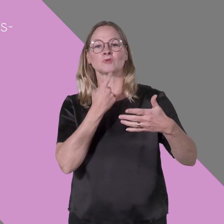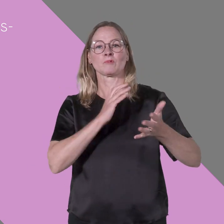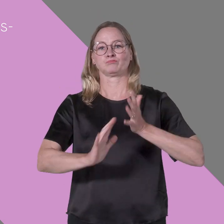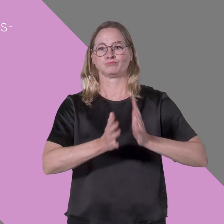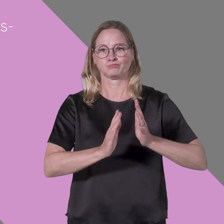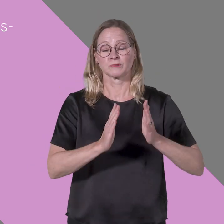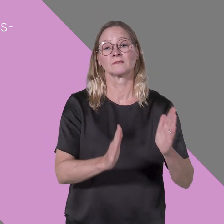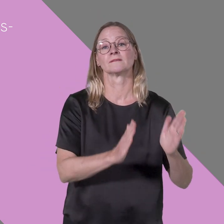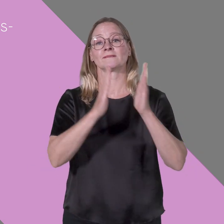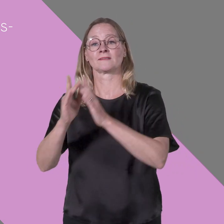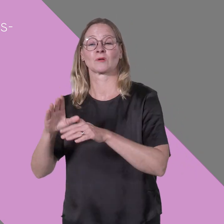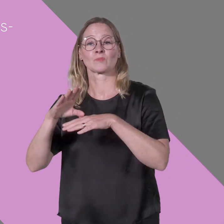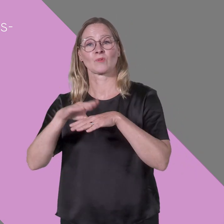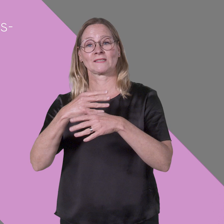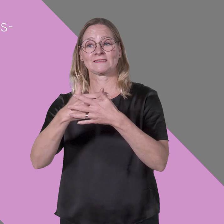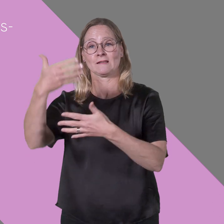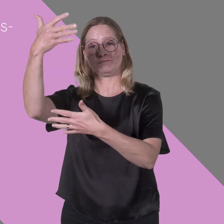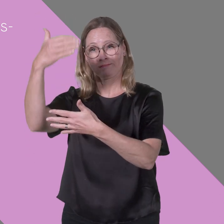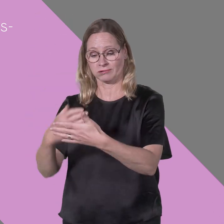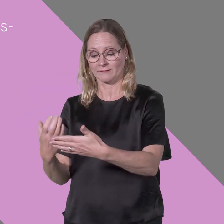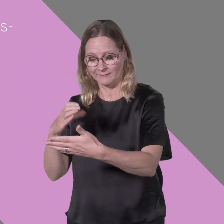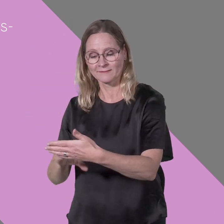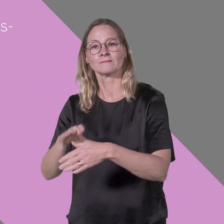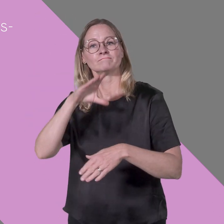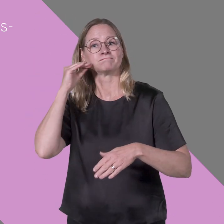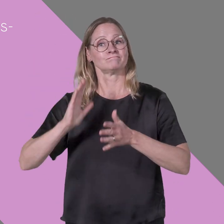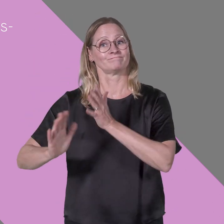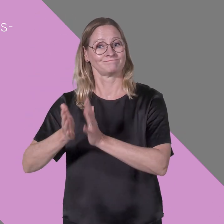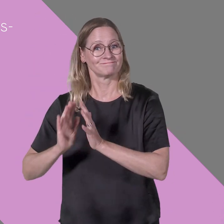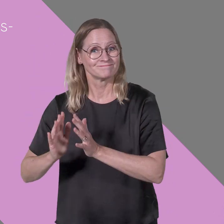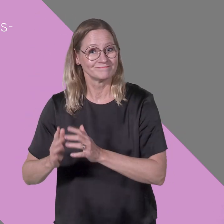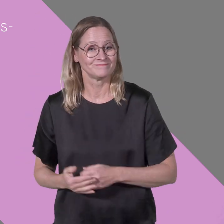suomen- että ruotsinkielisen sivun lopusta.